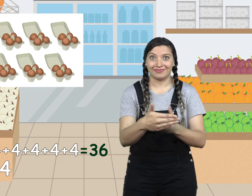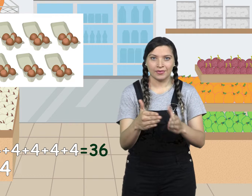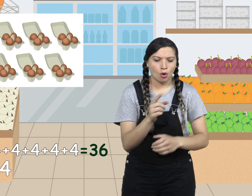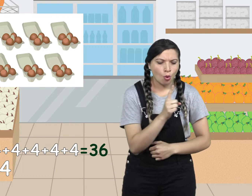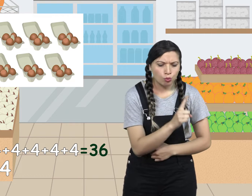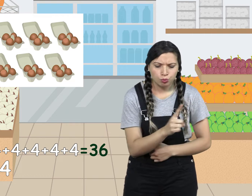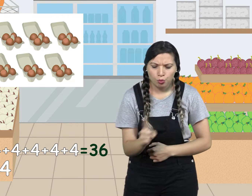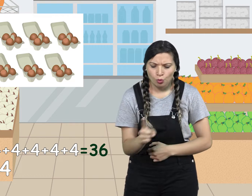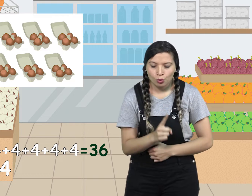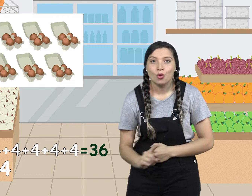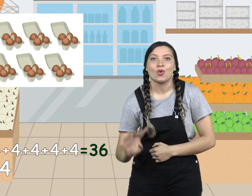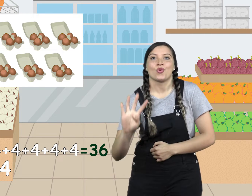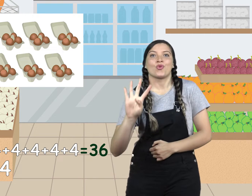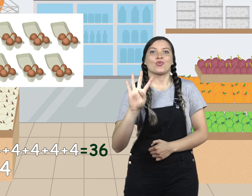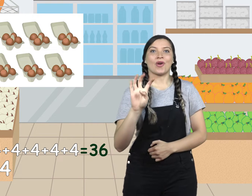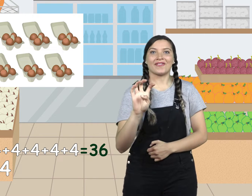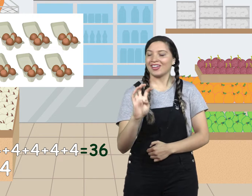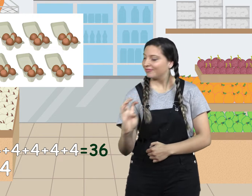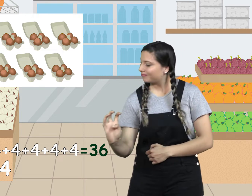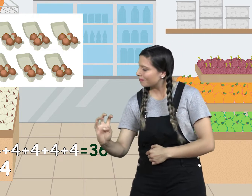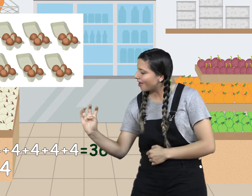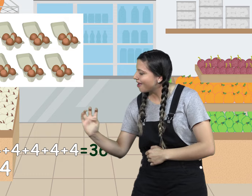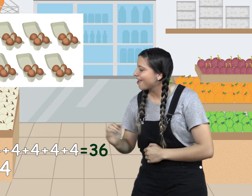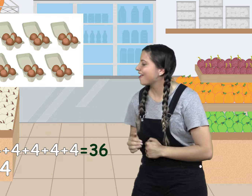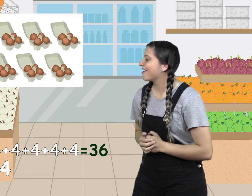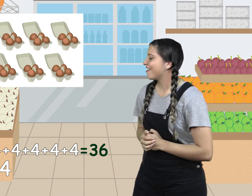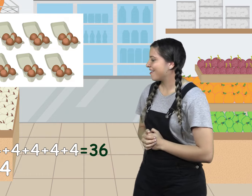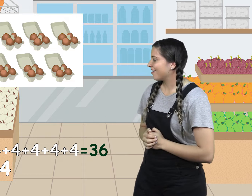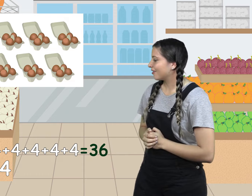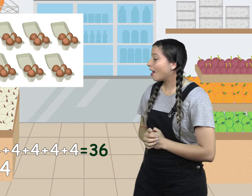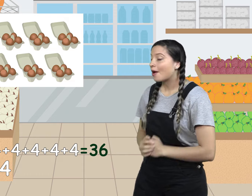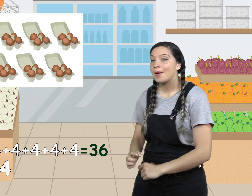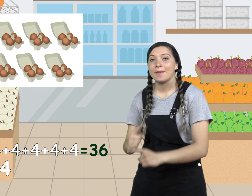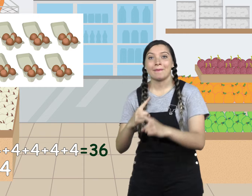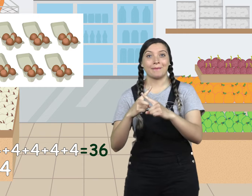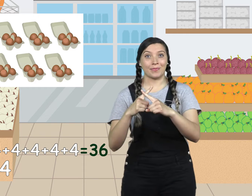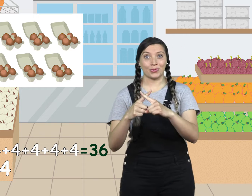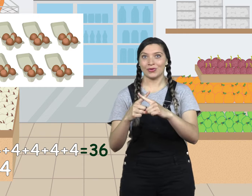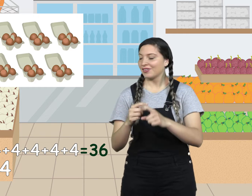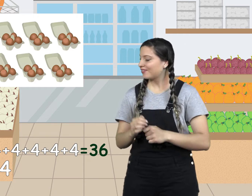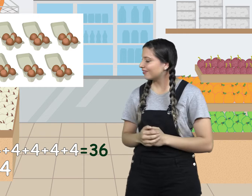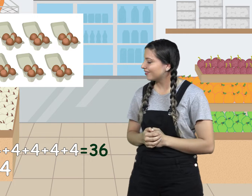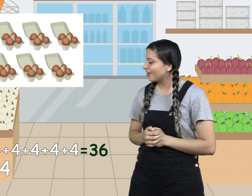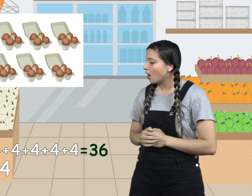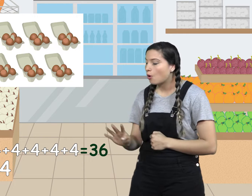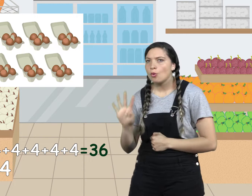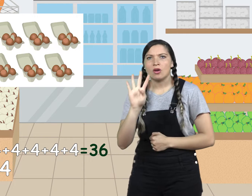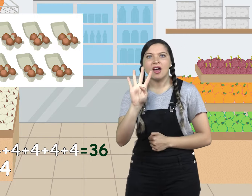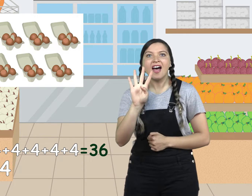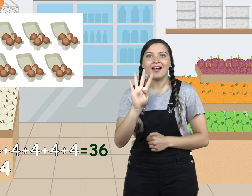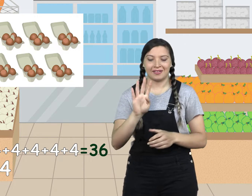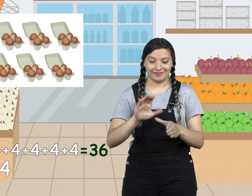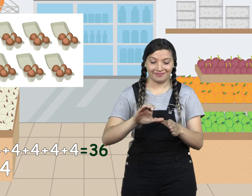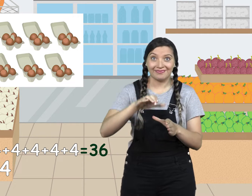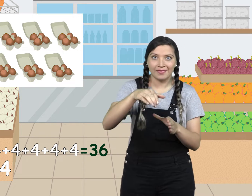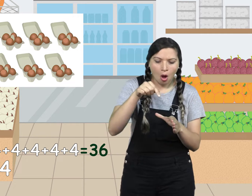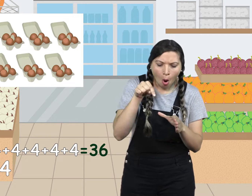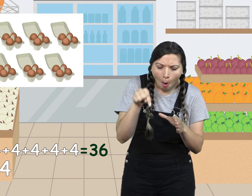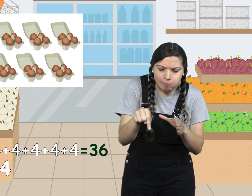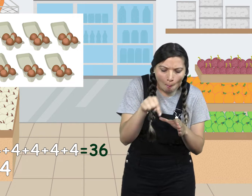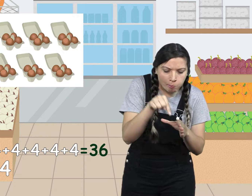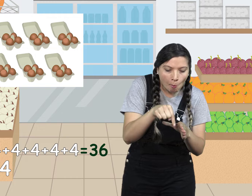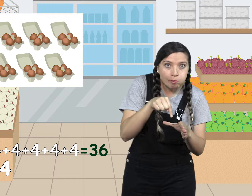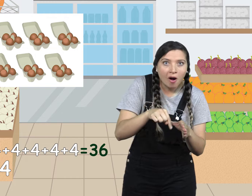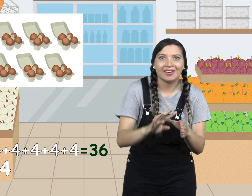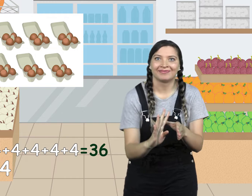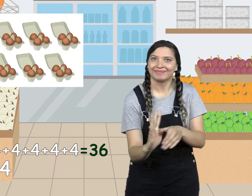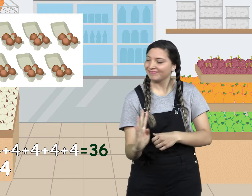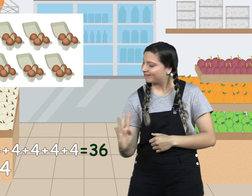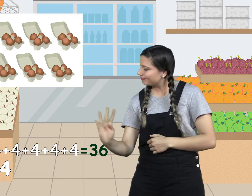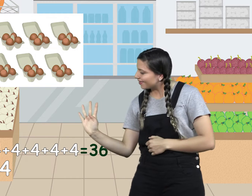Pues hay nueve cajas en total, por cada una de ellas que tiene cuatro huevos.